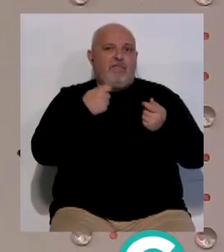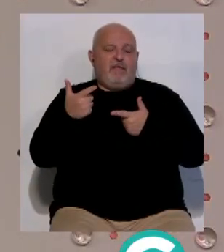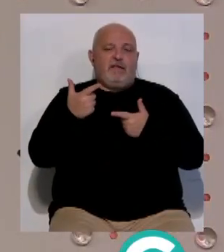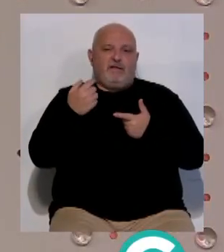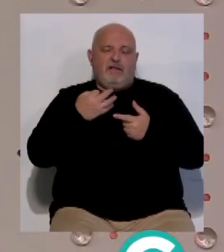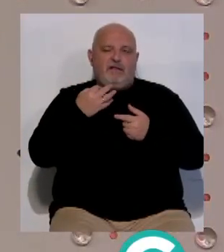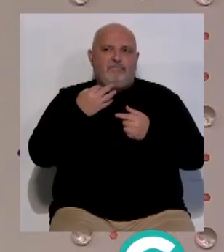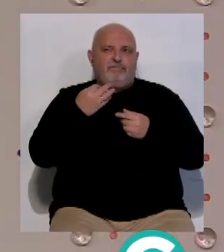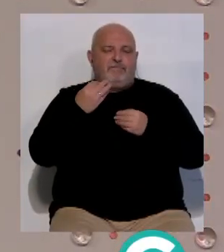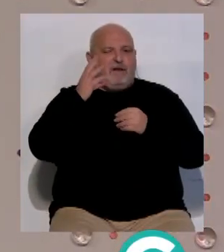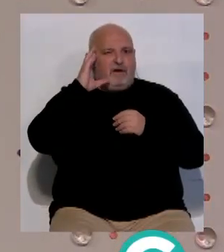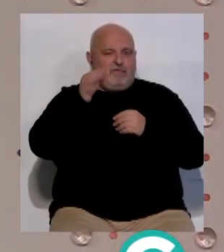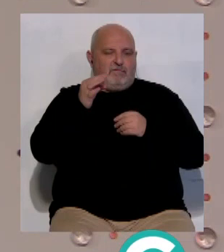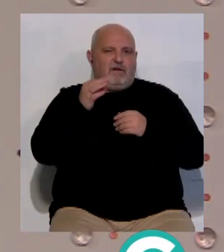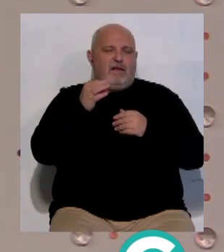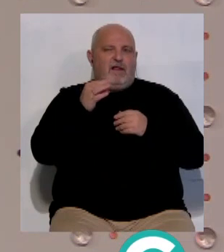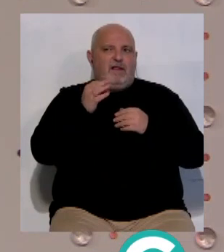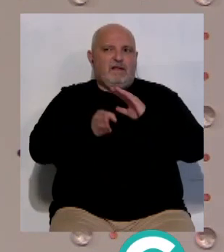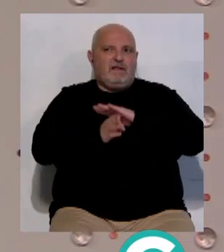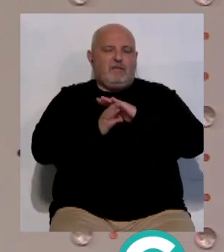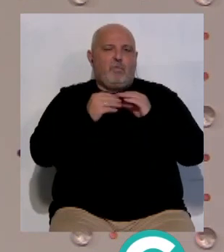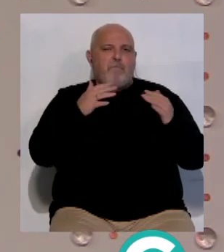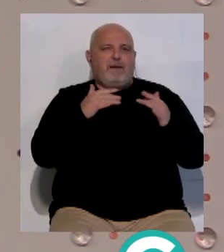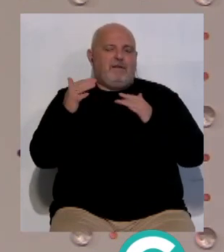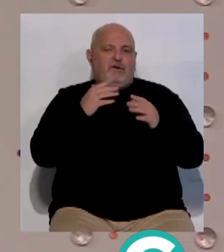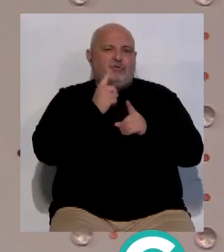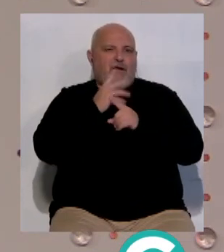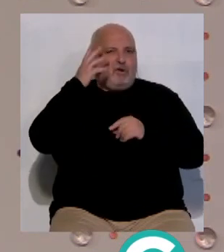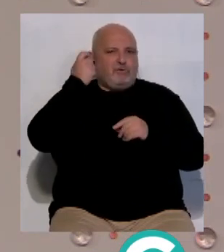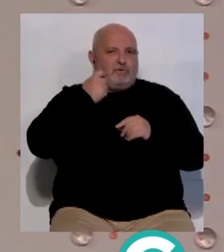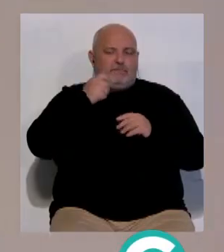que refrendar lógicamente siguiendo esta línea con un buen partido contra los asuna mucho mucho mejor